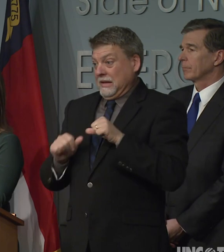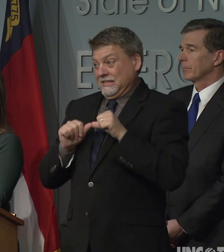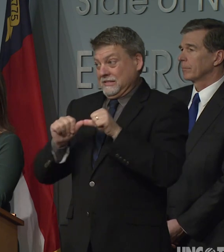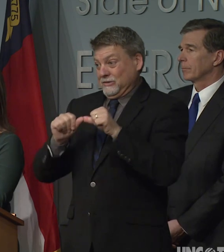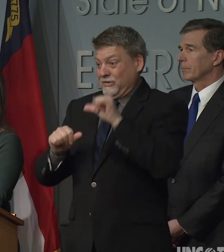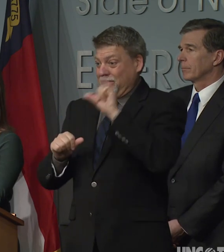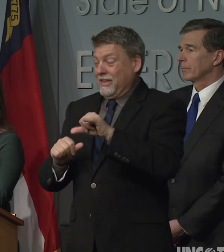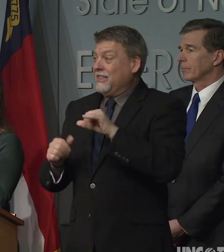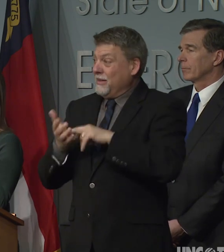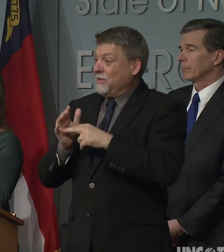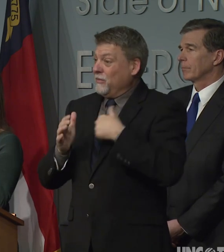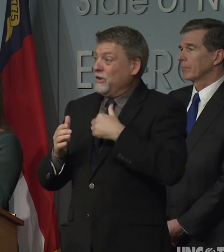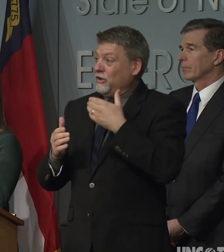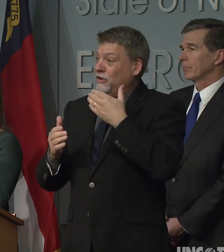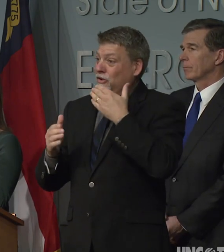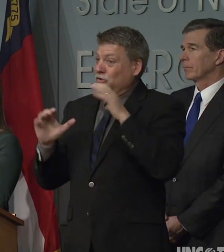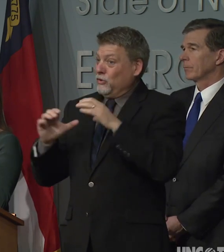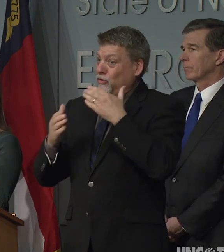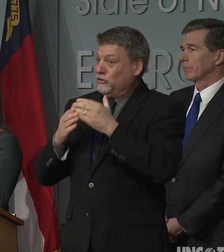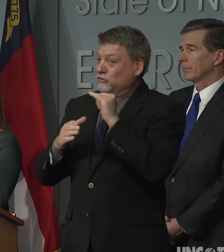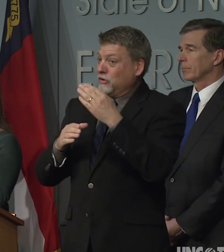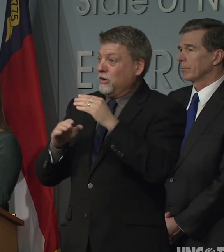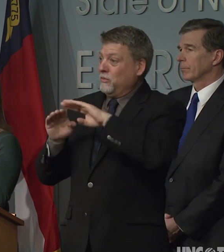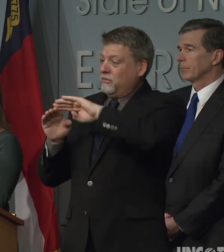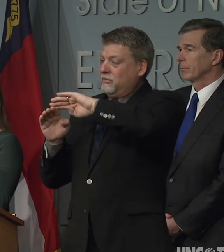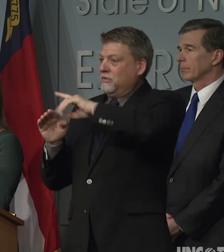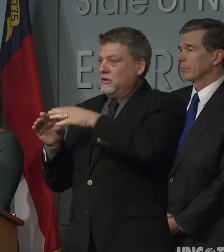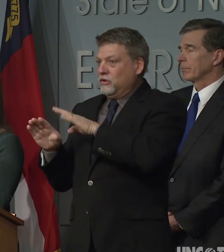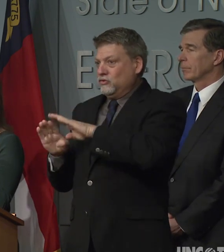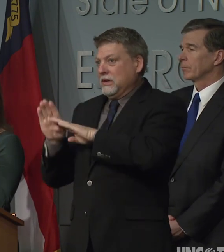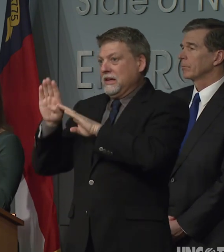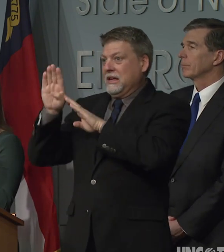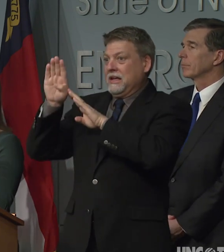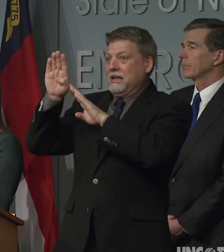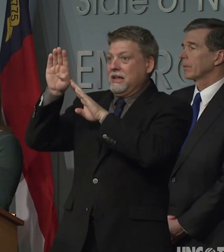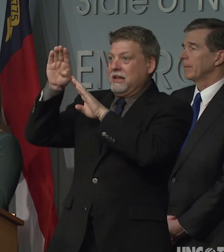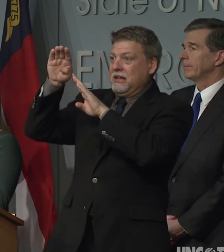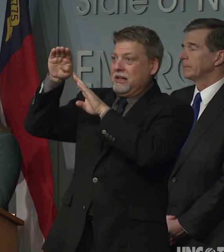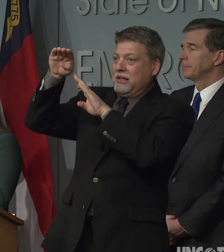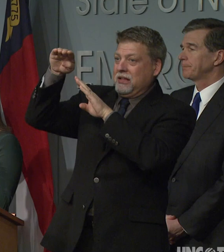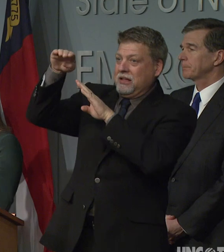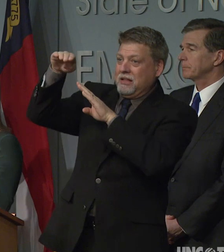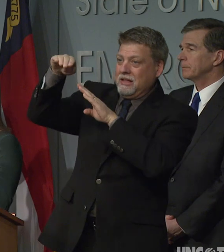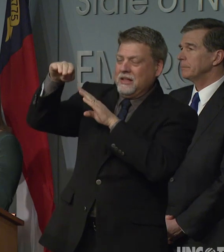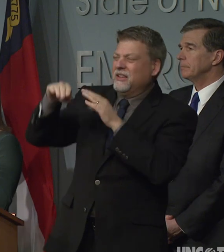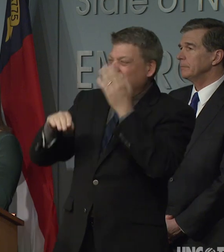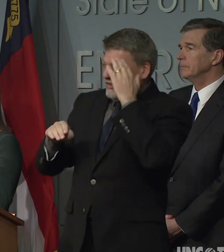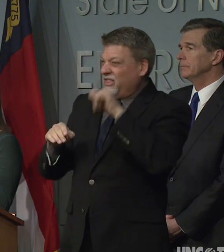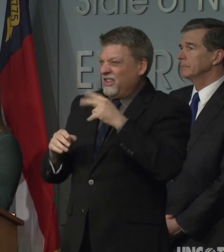buen en mientras más más tiempo. Tengamos está atendiendo en tendencia estamos a planeando la curva, y es lo